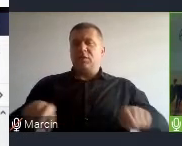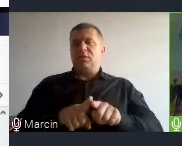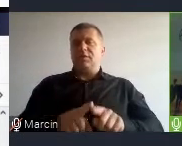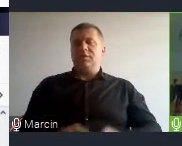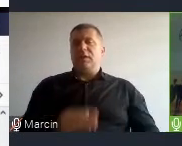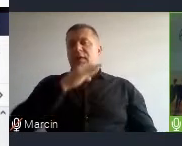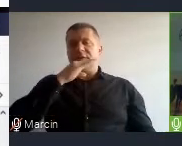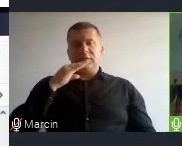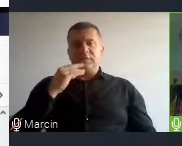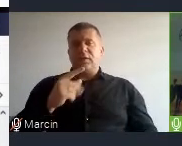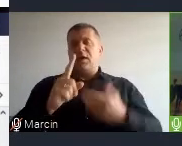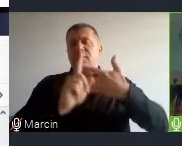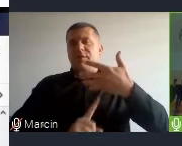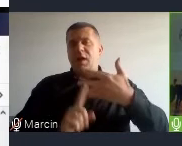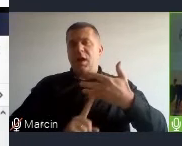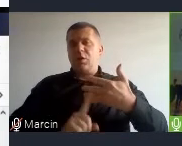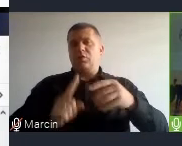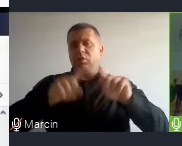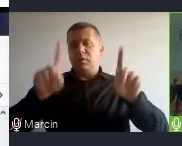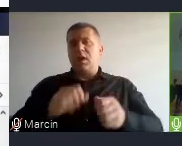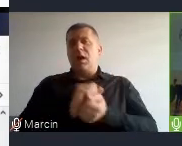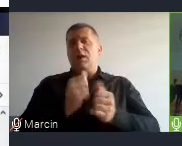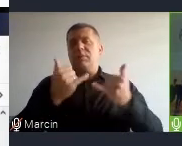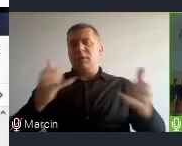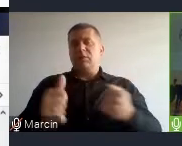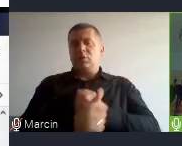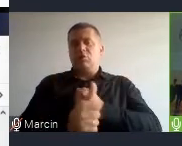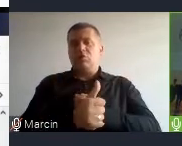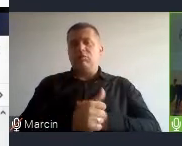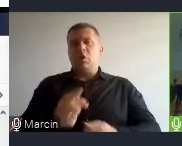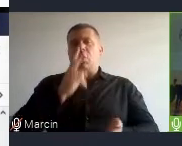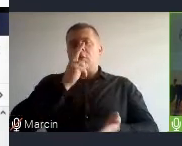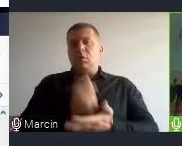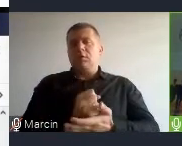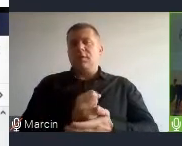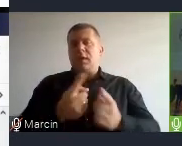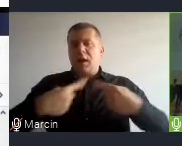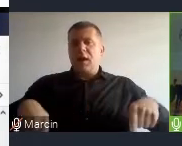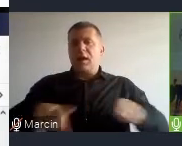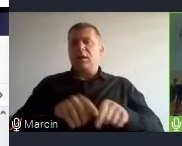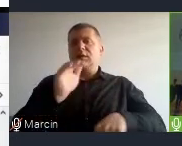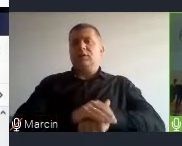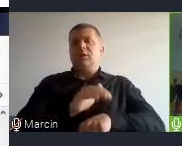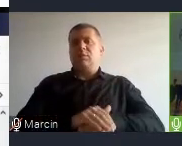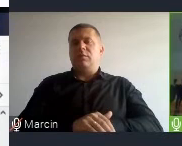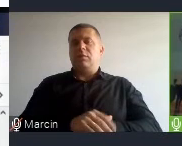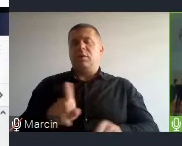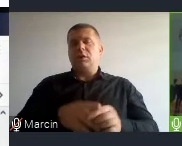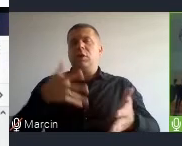Wystarczy faktura, rachunek, inny dokument, który potwierdzi zrealizowanie zamówienia i protokół odbioru,